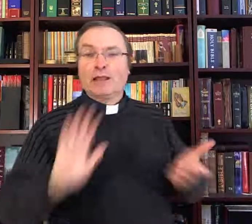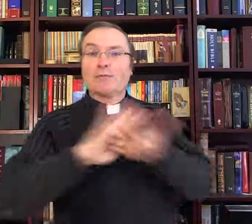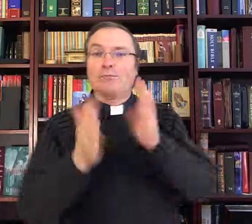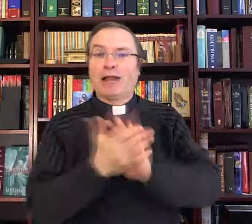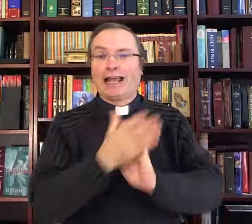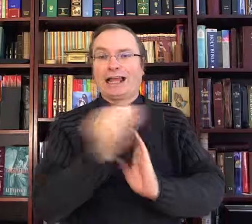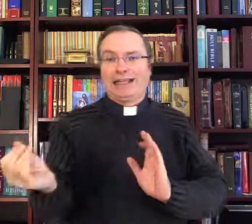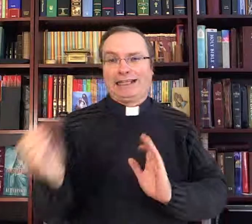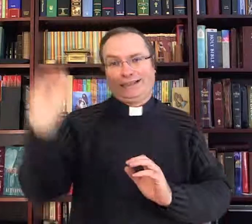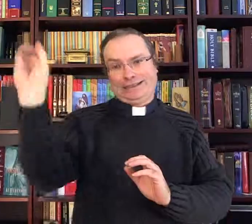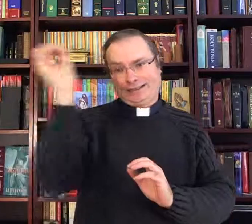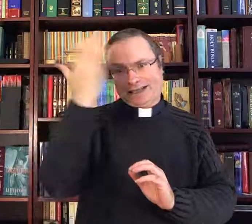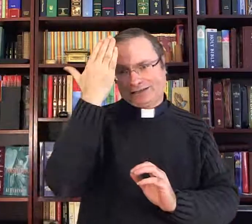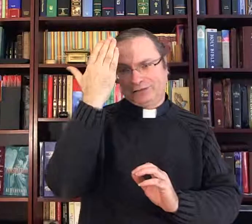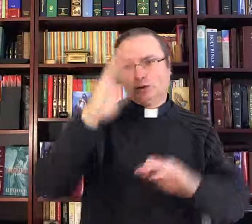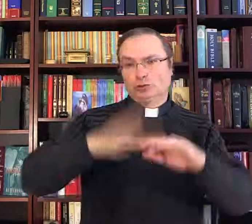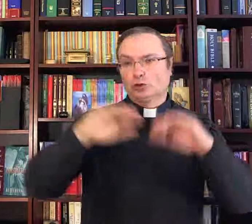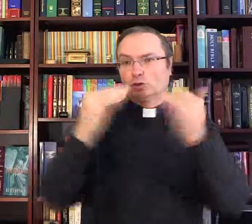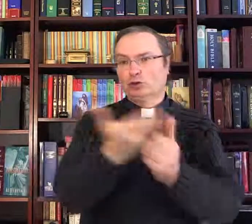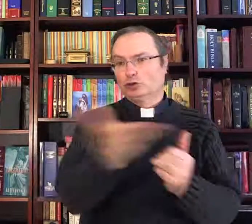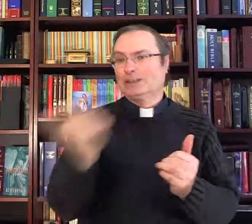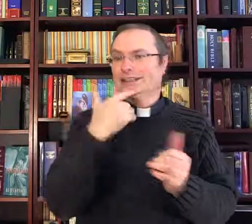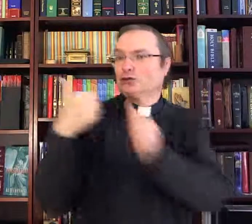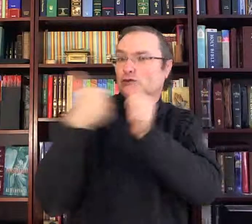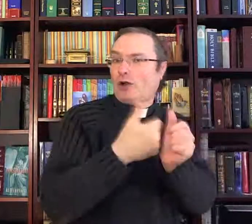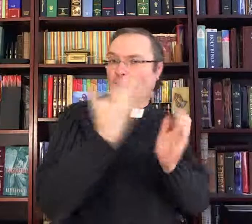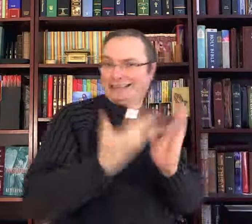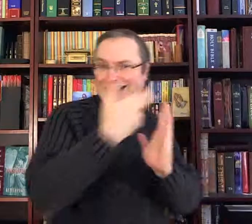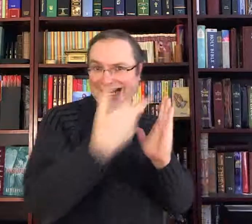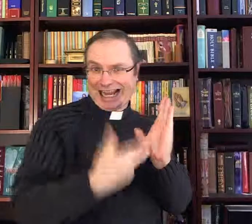Paix et grâce sur tous ceux qui suivront cette règle